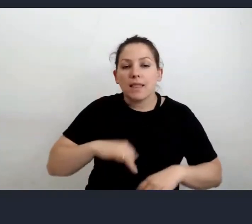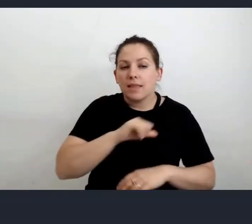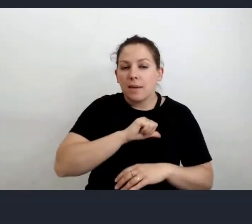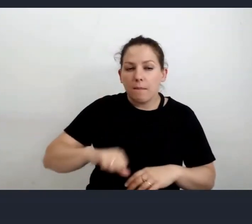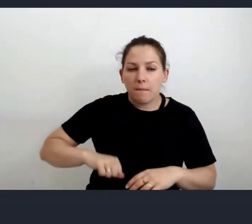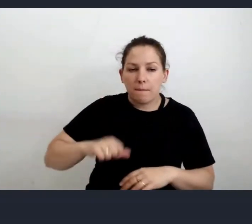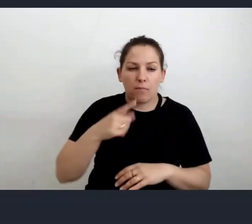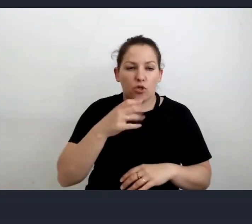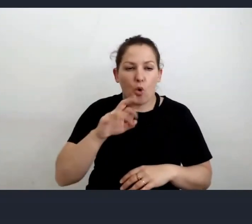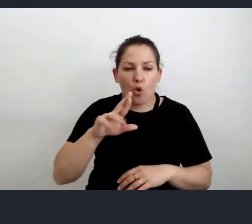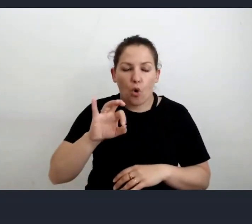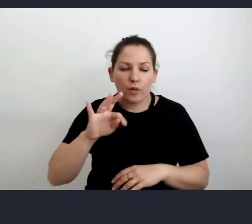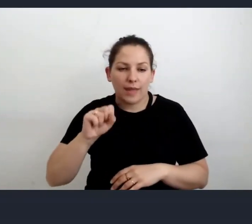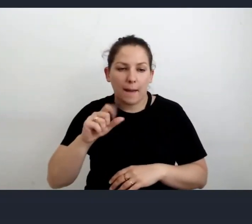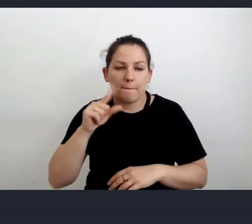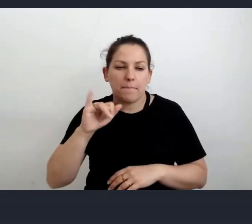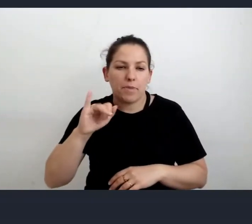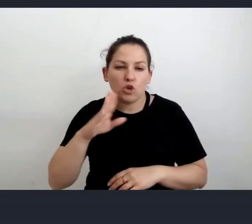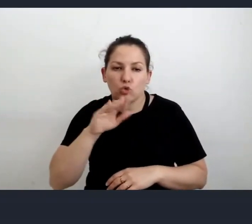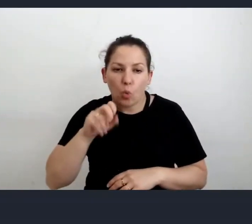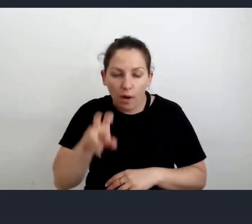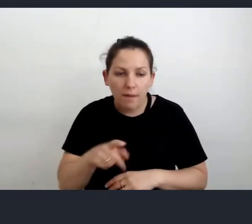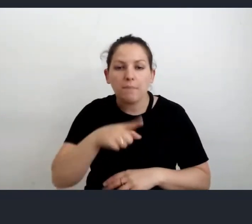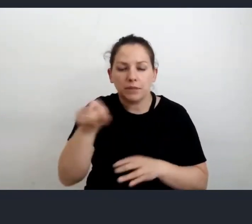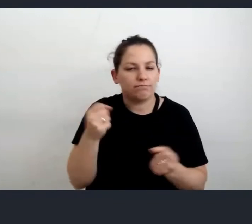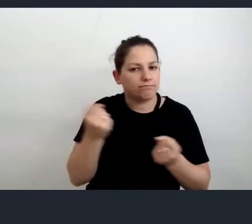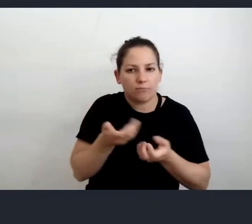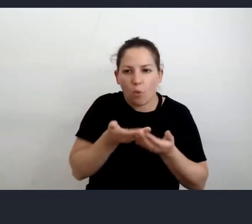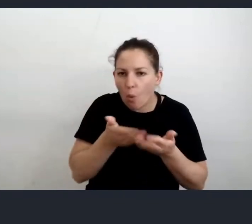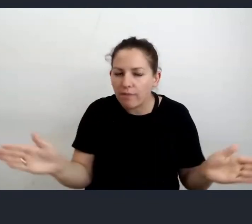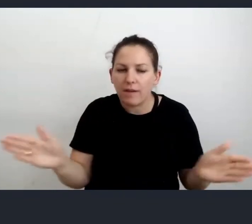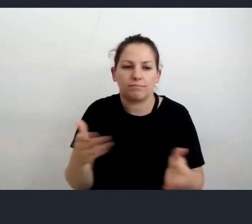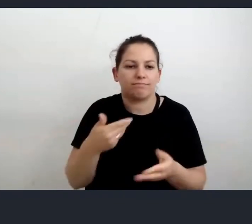my jesteśmy jak najbardziej otwarci. Będziemy dzielili się tymi dobrymi praktykami.